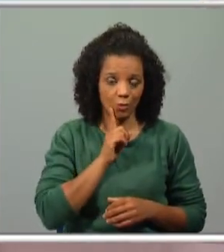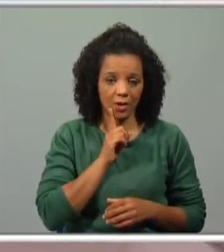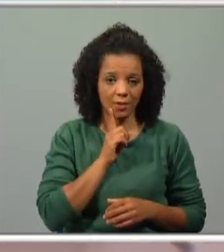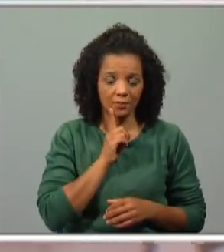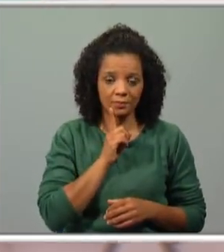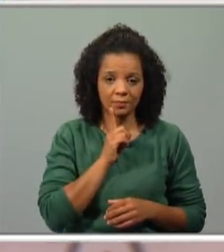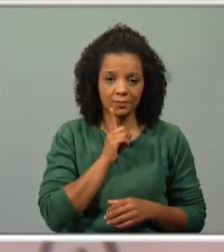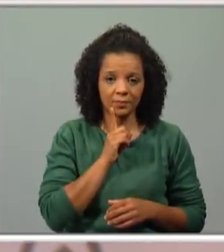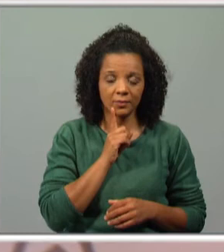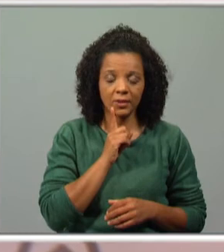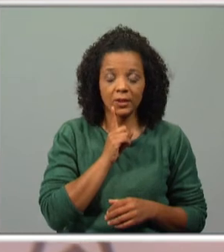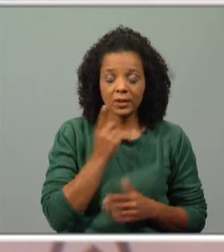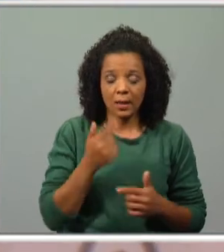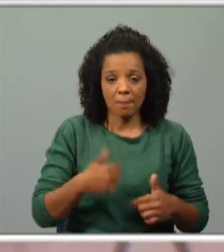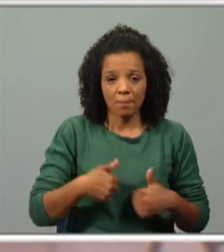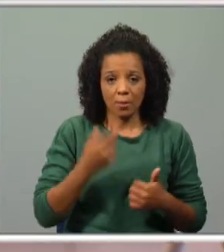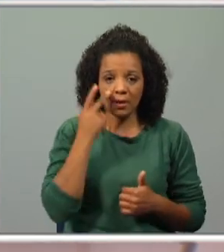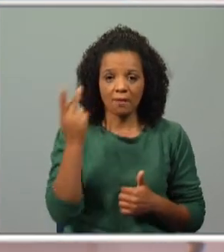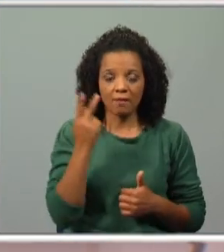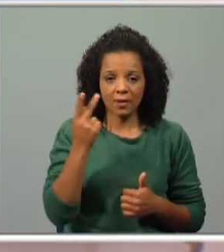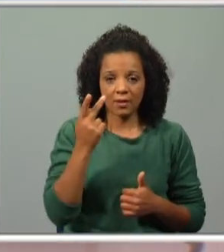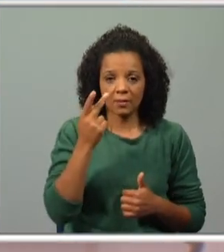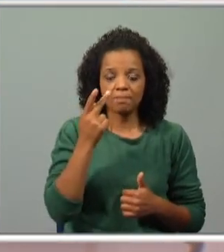não sacrificou a vida de ninguém a não ser a dela para salvar a vida de muitas 沒有犧牲任何人的生命，除了成為她拯救許多人的生命